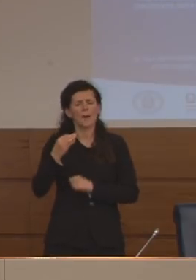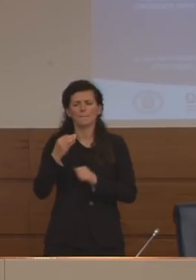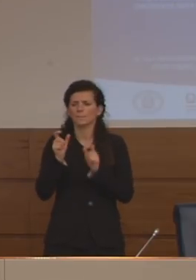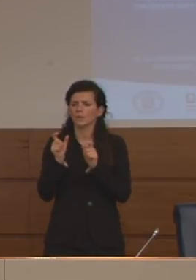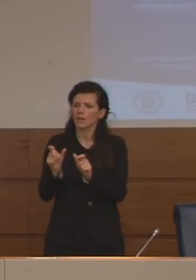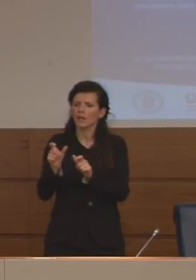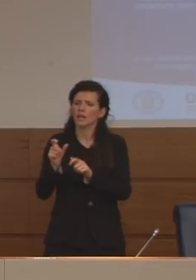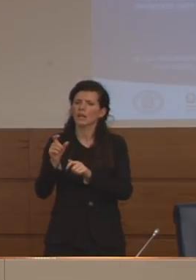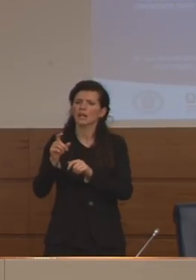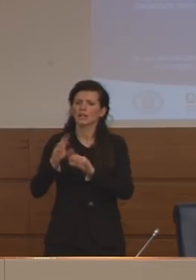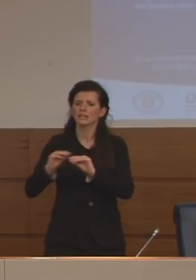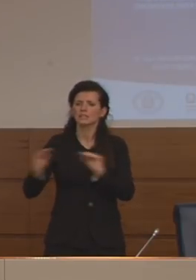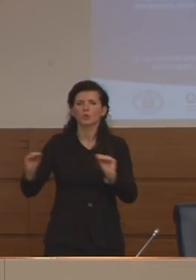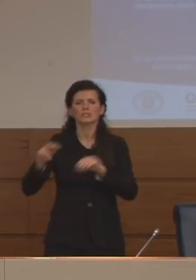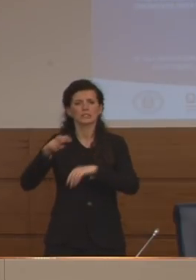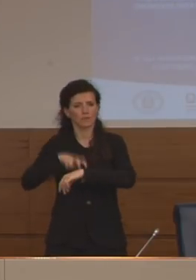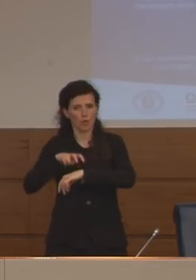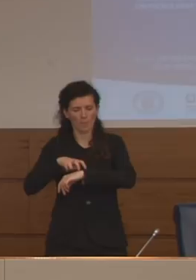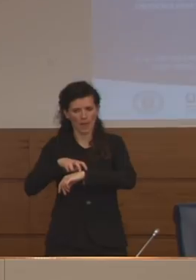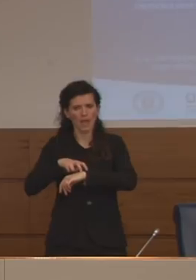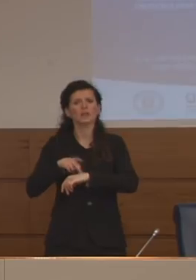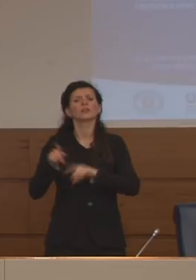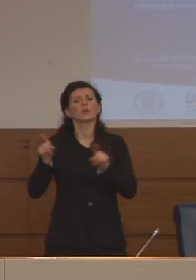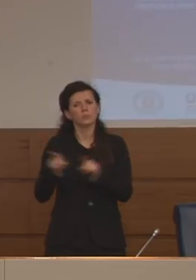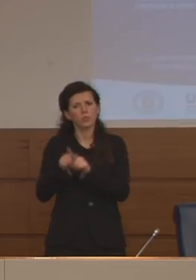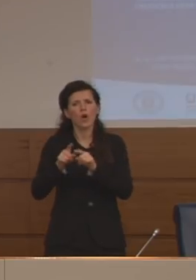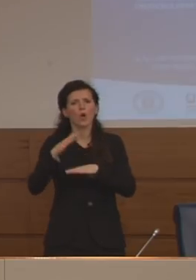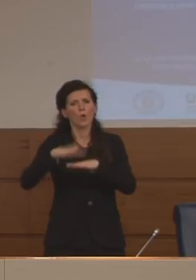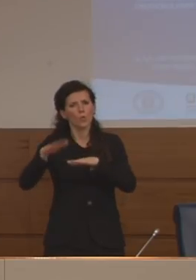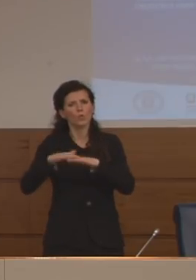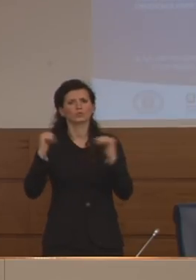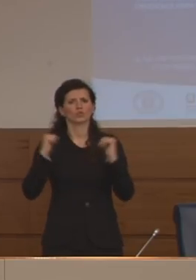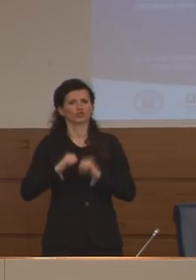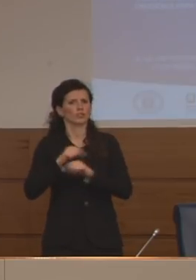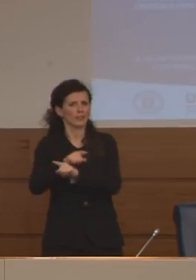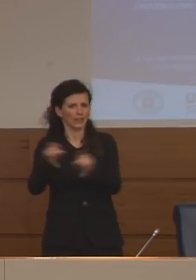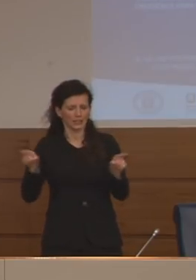previste per la popolazione in casi epidemici. Poi il nostro legislatore